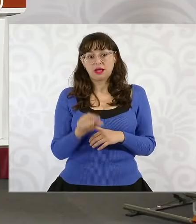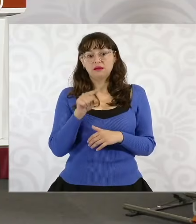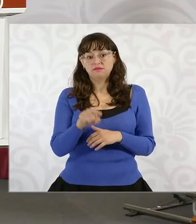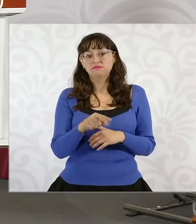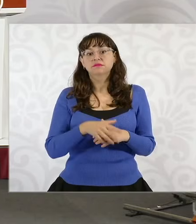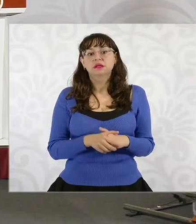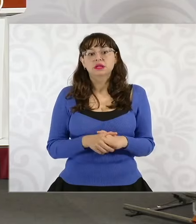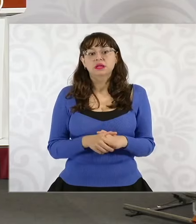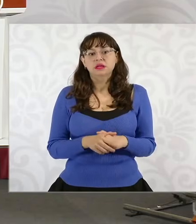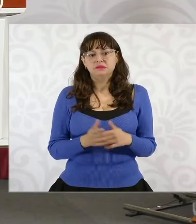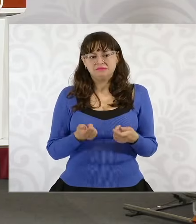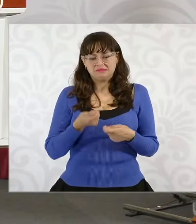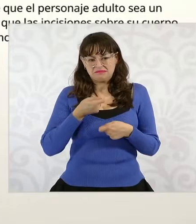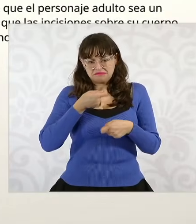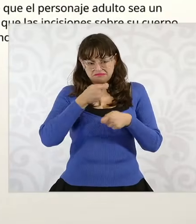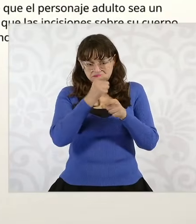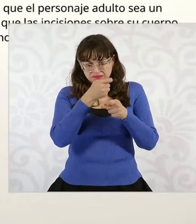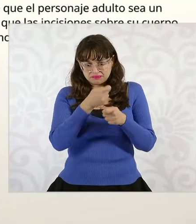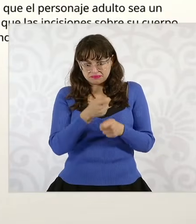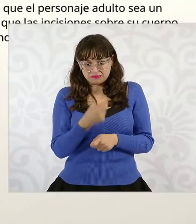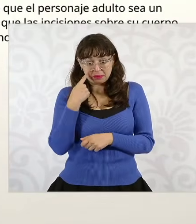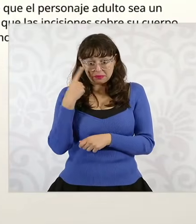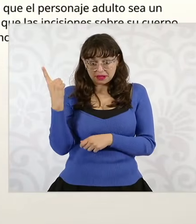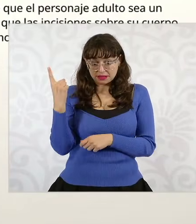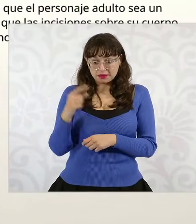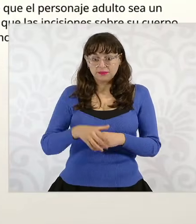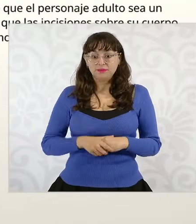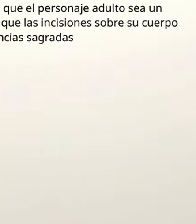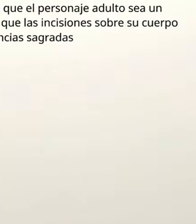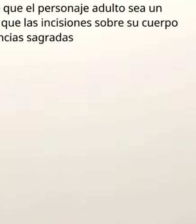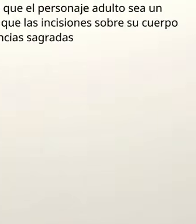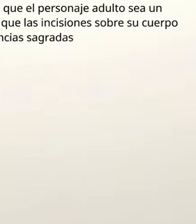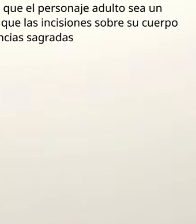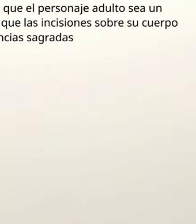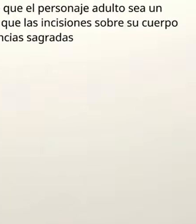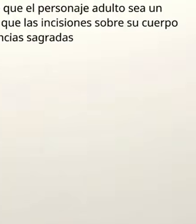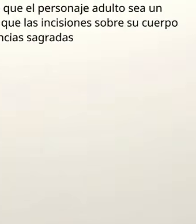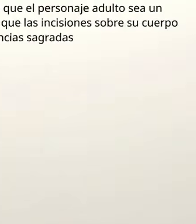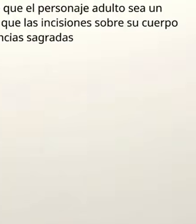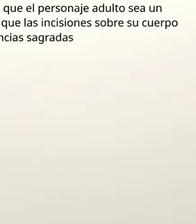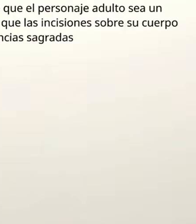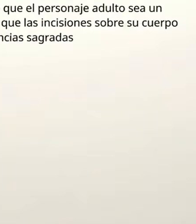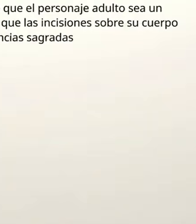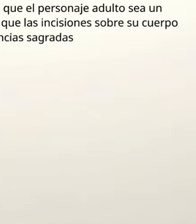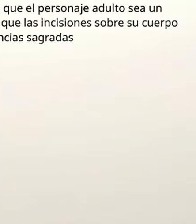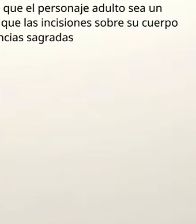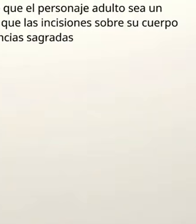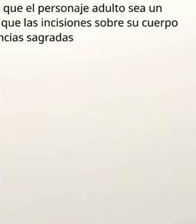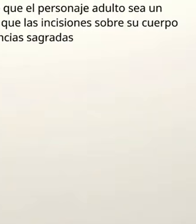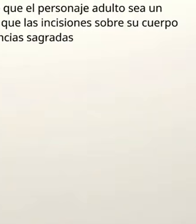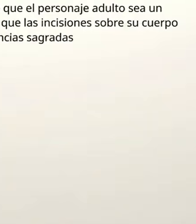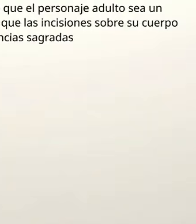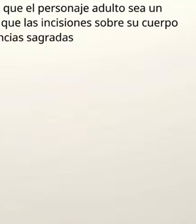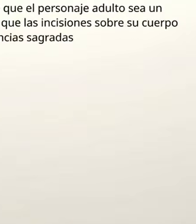que es un tallado en piedra verde que representa a un hombre sentado que sostiene a un infante de